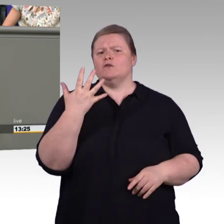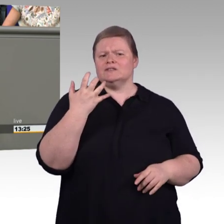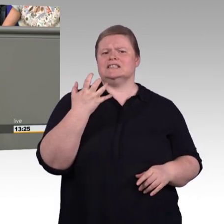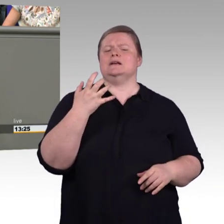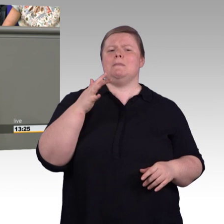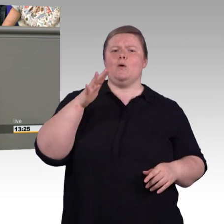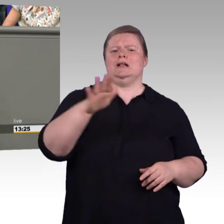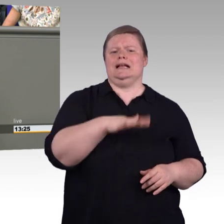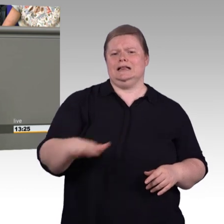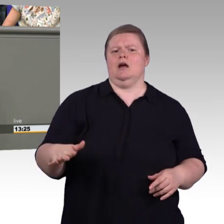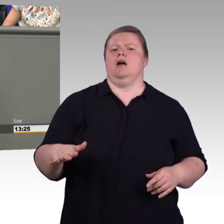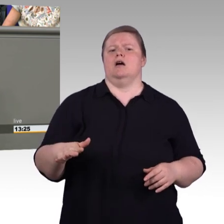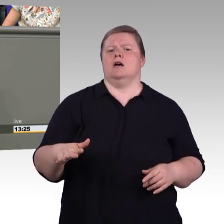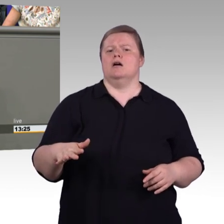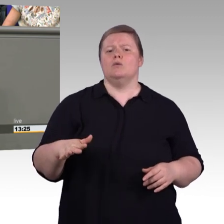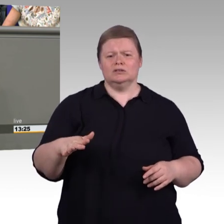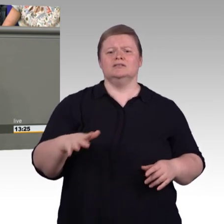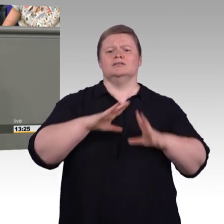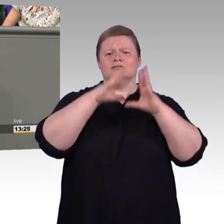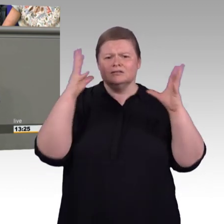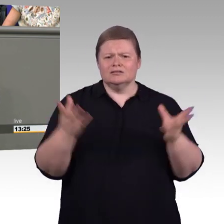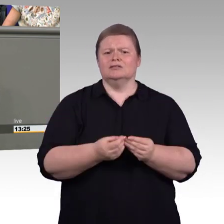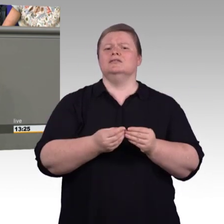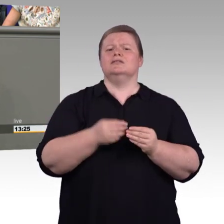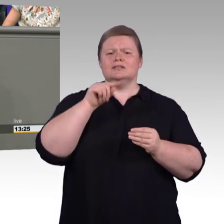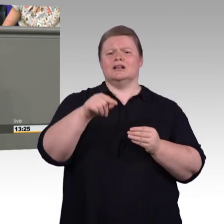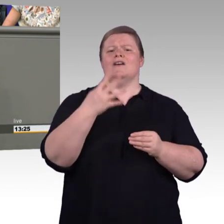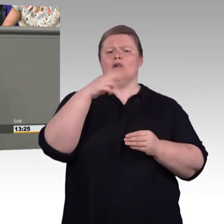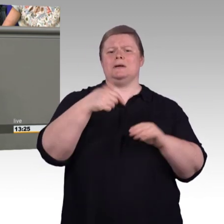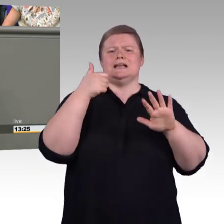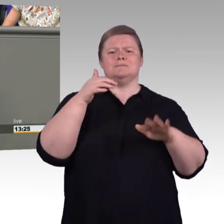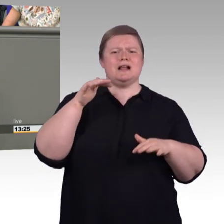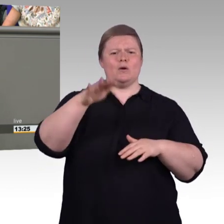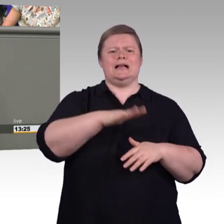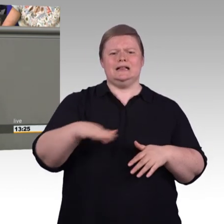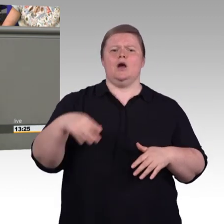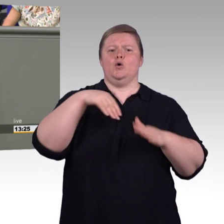Und wie viele Kinder kommen noch dazu, die sich darüber hinaus durch unsere Gesellschaft vernachlässigt fühlen müssen,